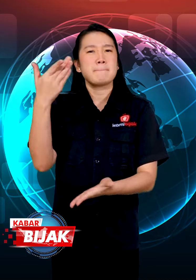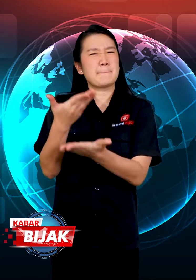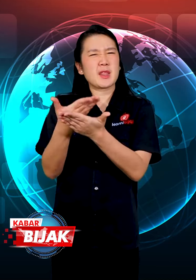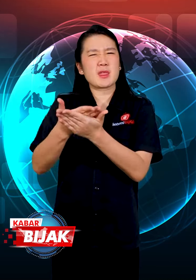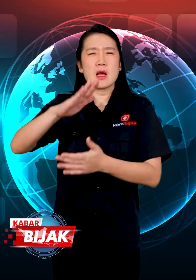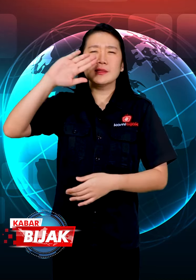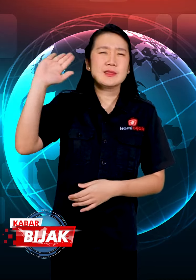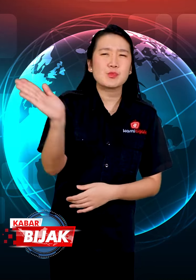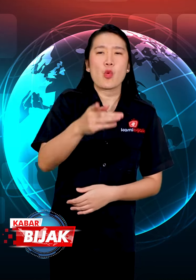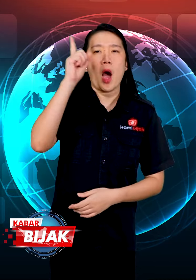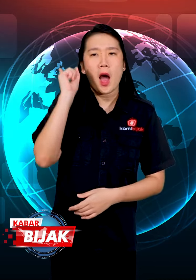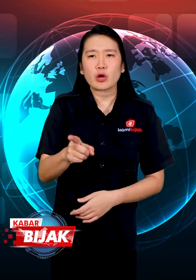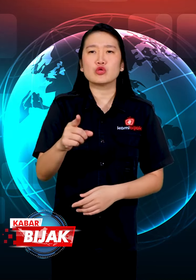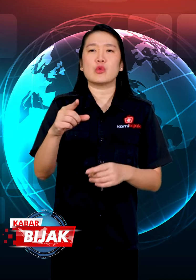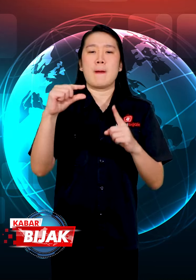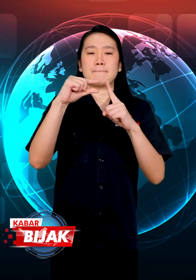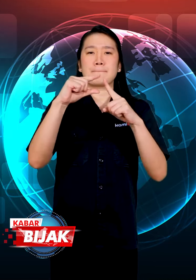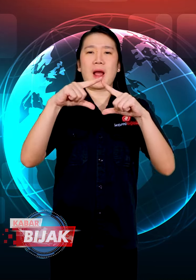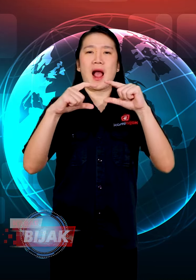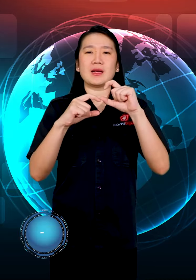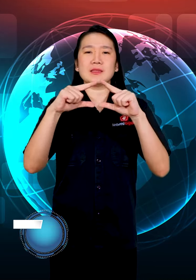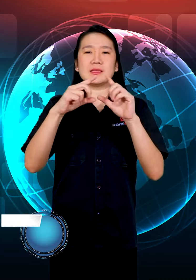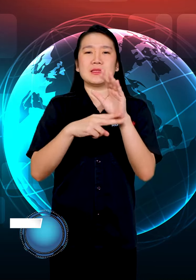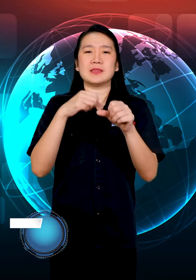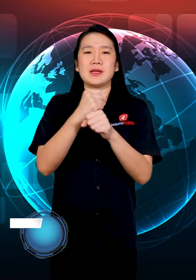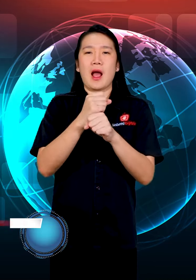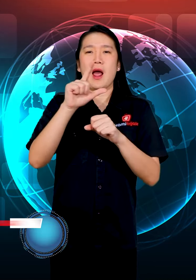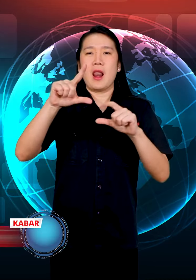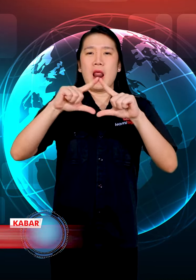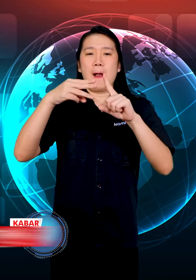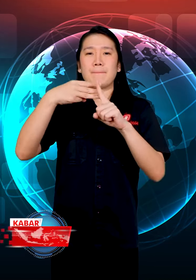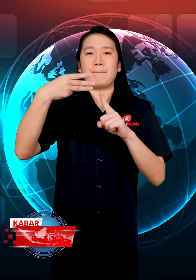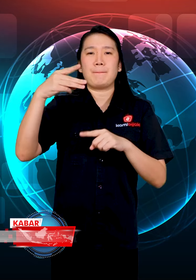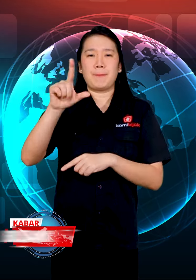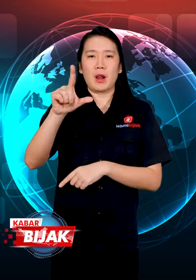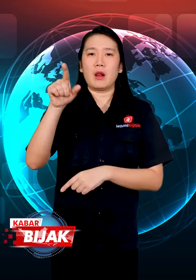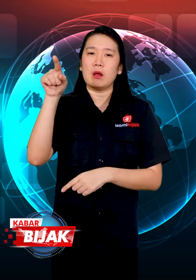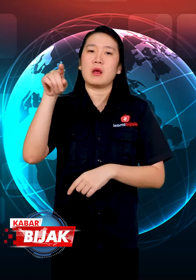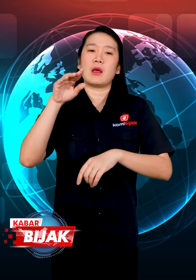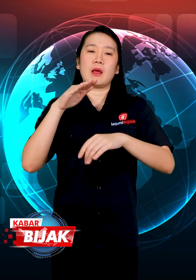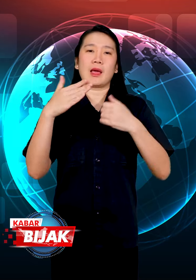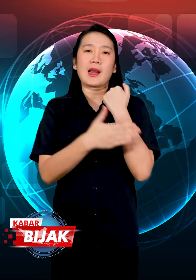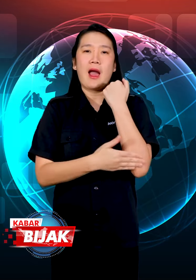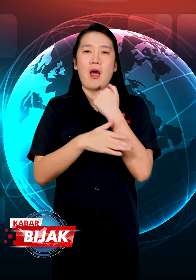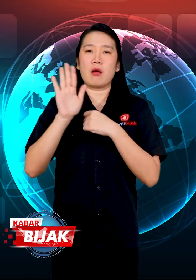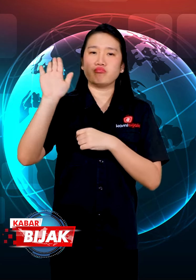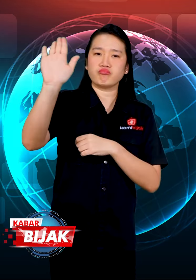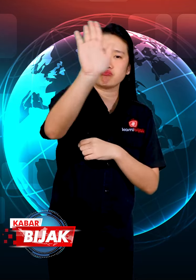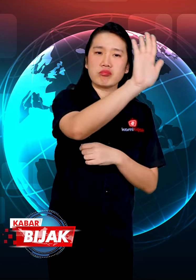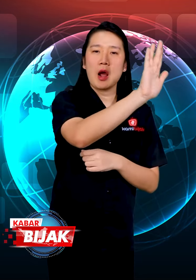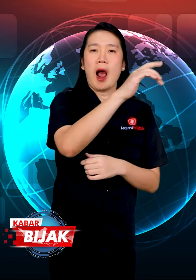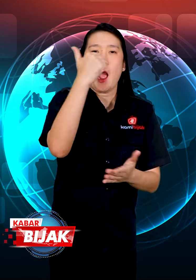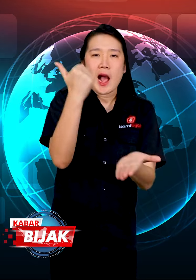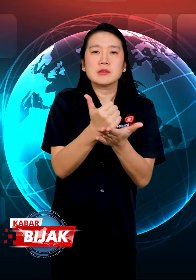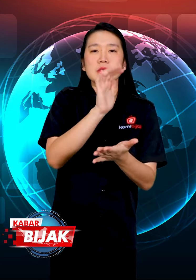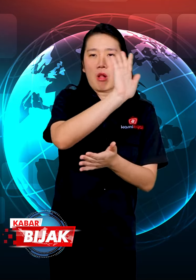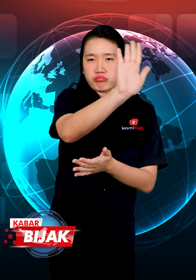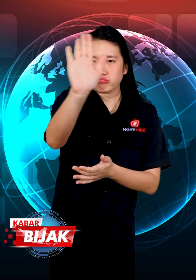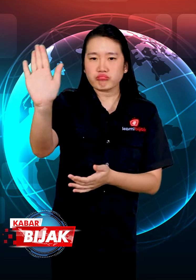Juga meminta semua harus dipasang label negara asal.